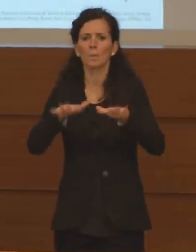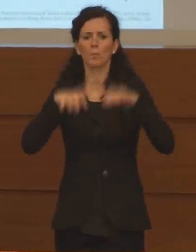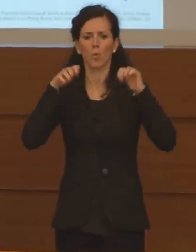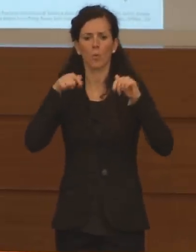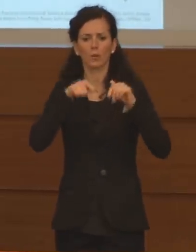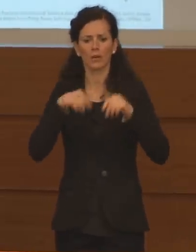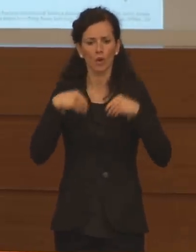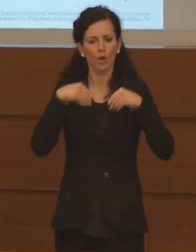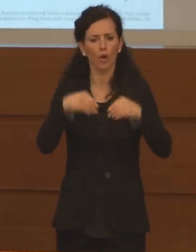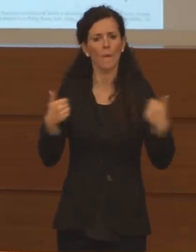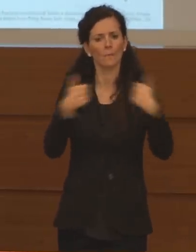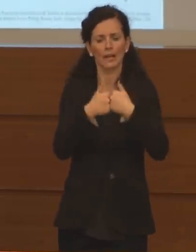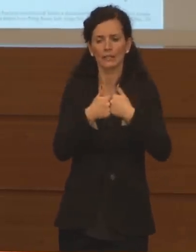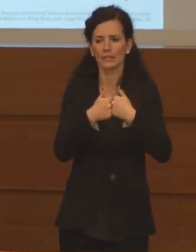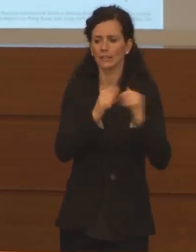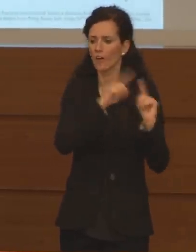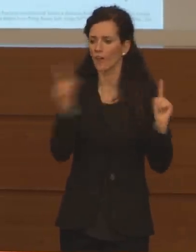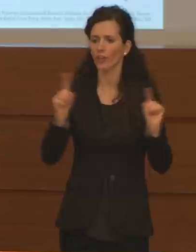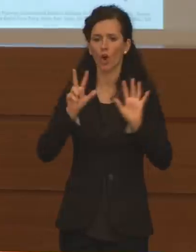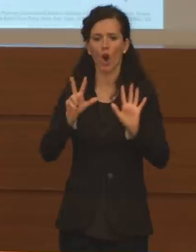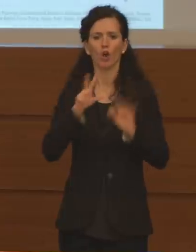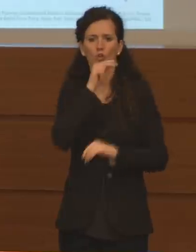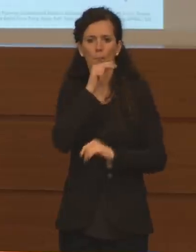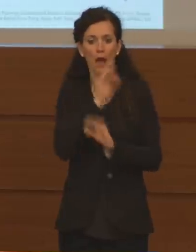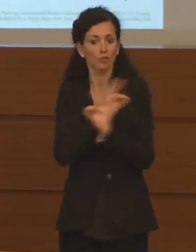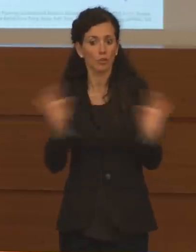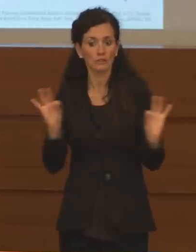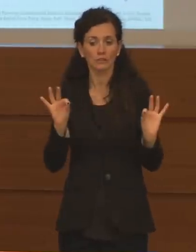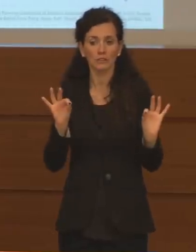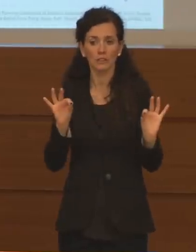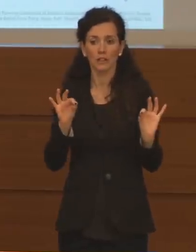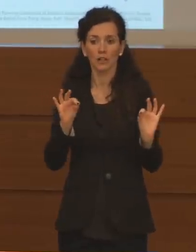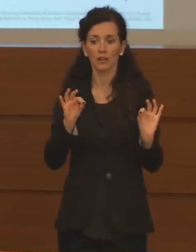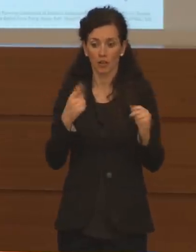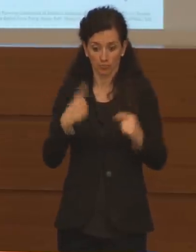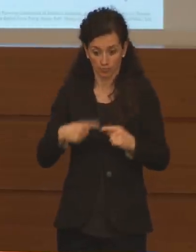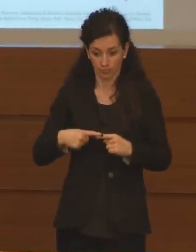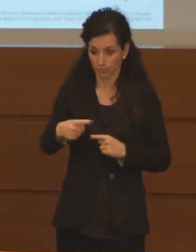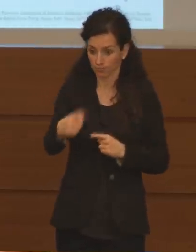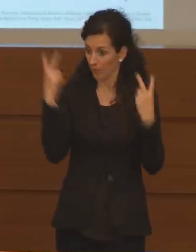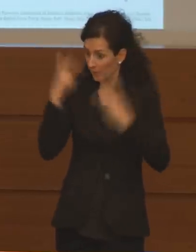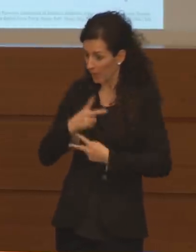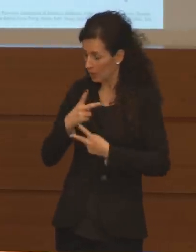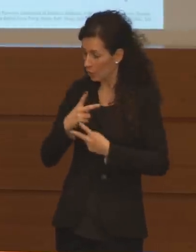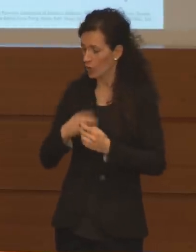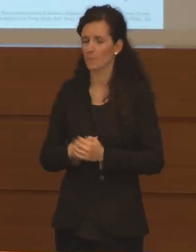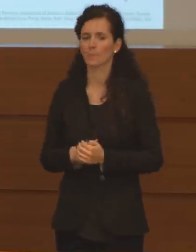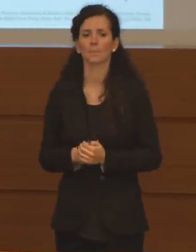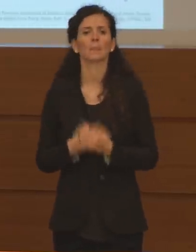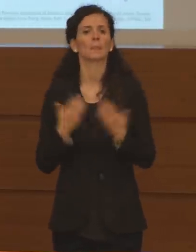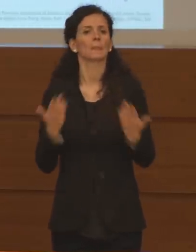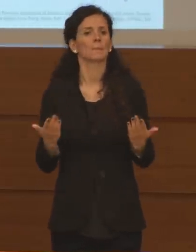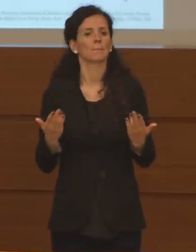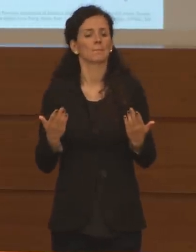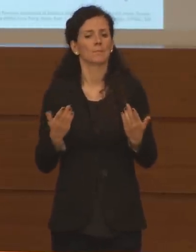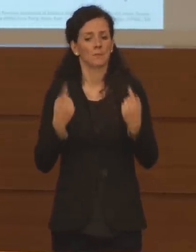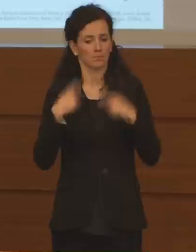entro l'otto marzo in queste tre regioni nei prossimi 7 giorni? Io su questo tema non so darvi la